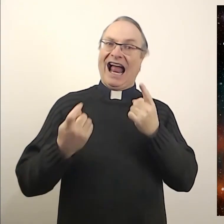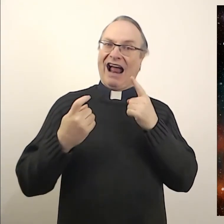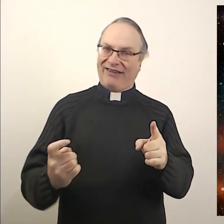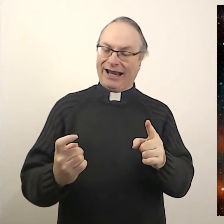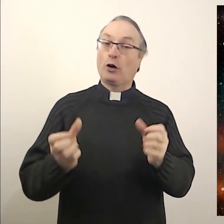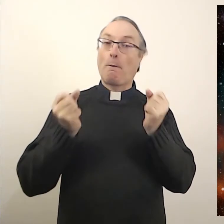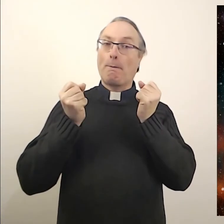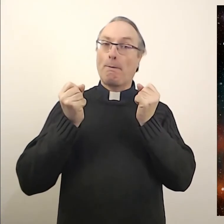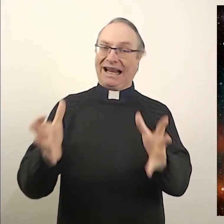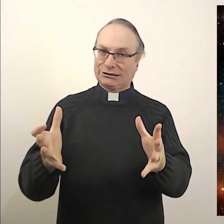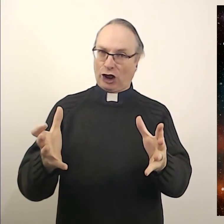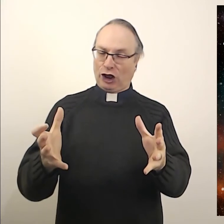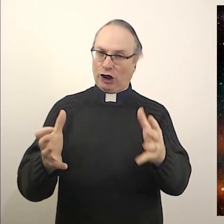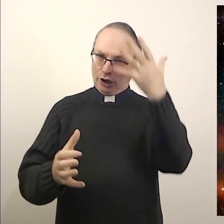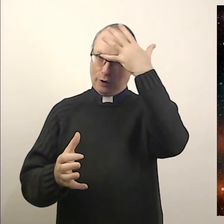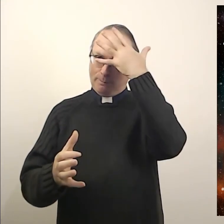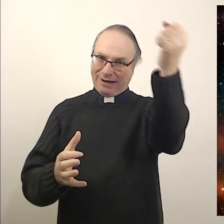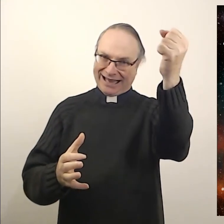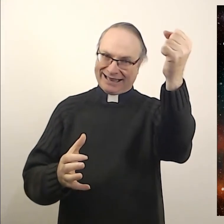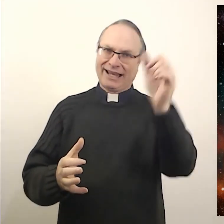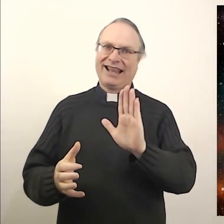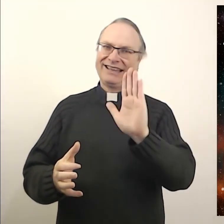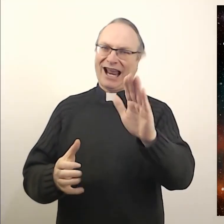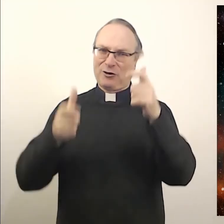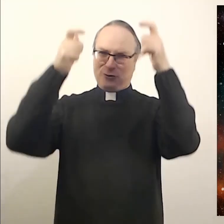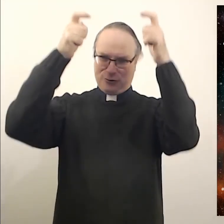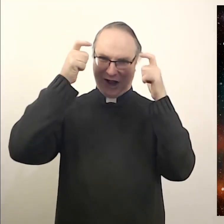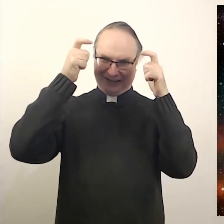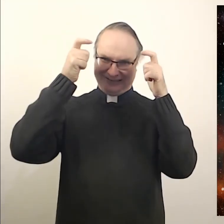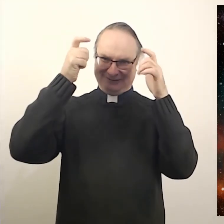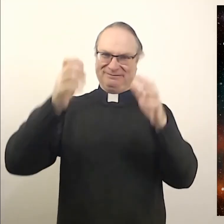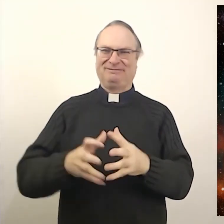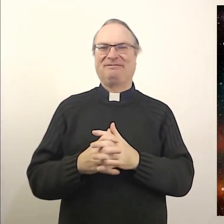afin que personne ne prenne ta couronne.